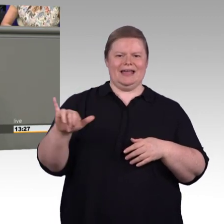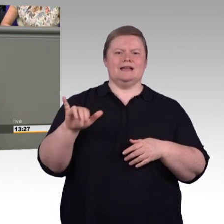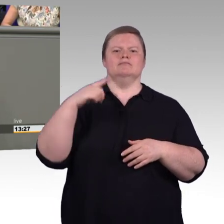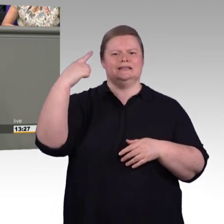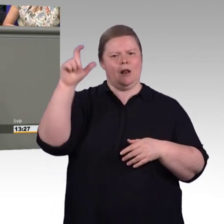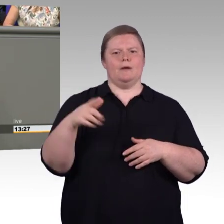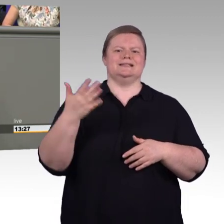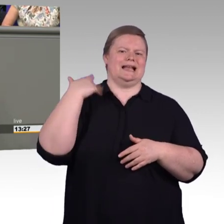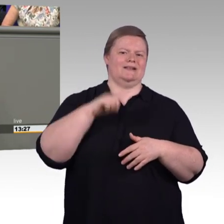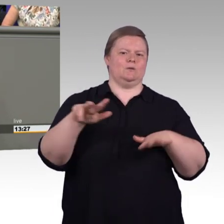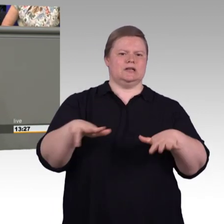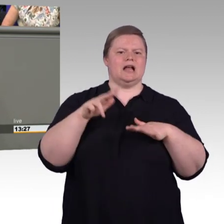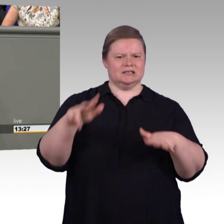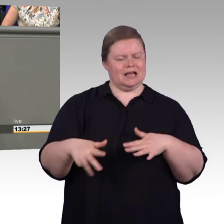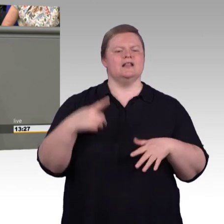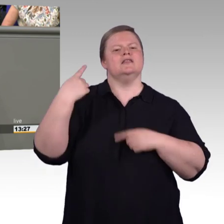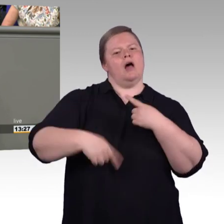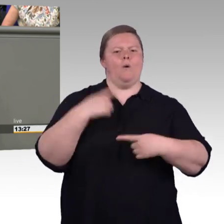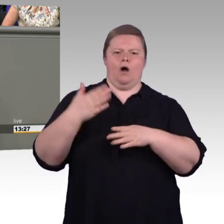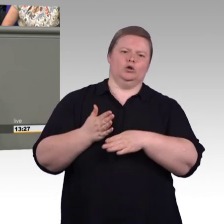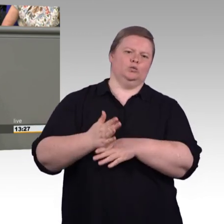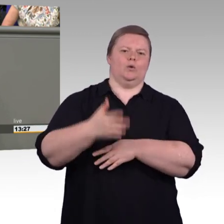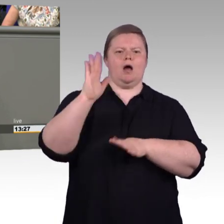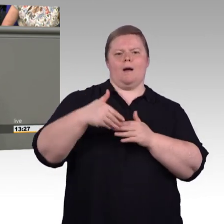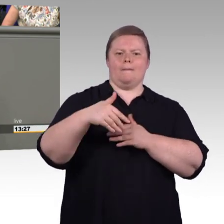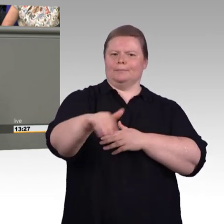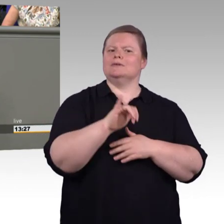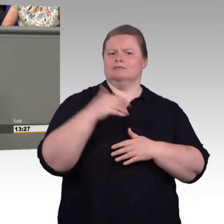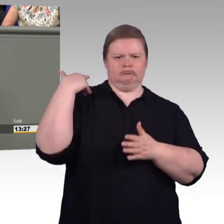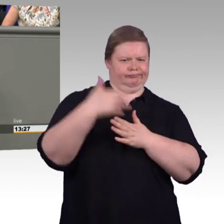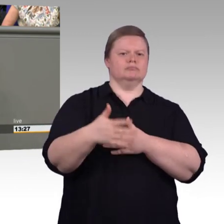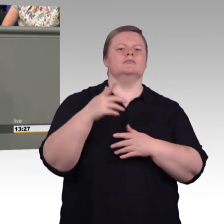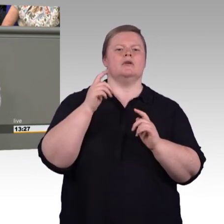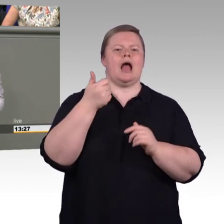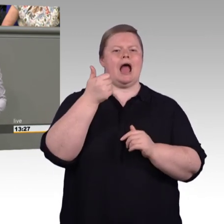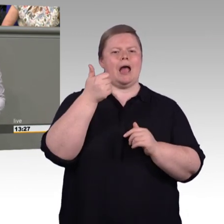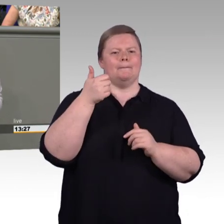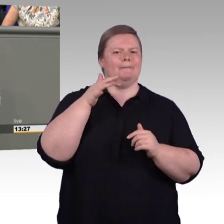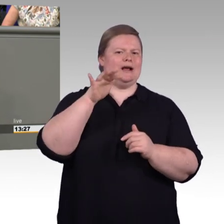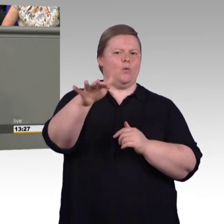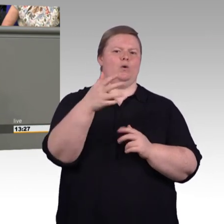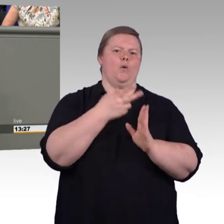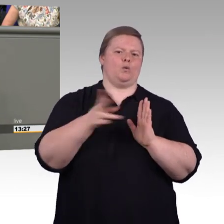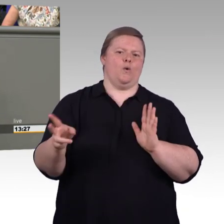unser Bewusstsein ändern und wir werden daher das eine tun, nämlich das Grundgesetz ändern ohne das andere zu lassen,